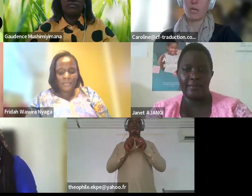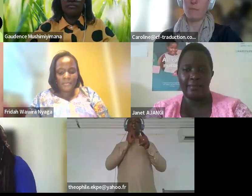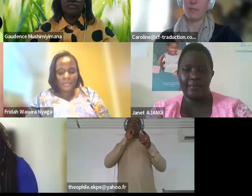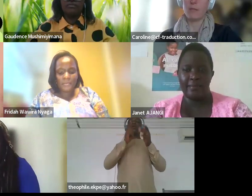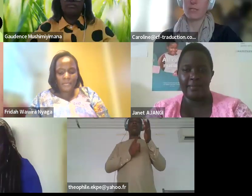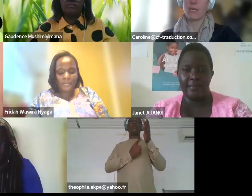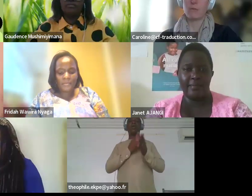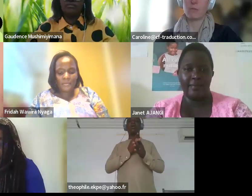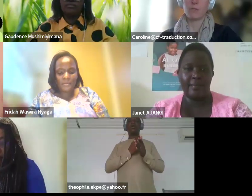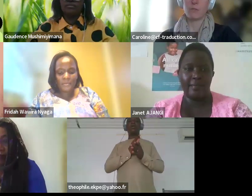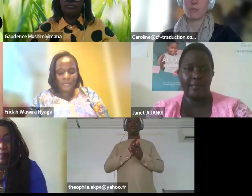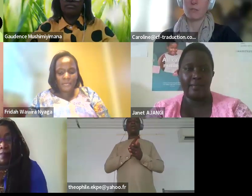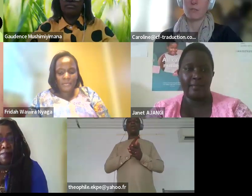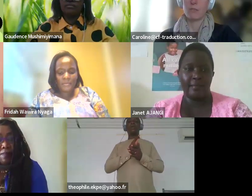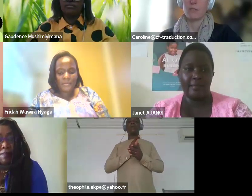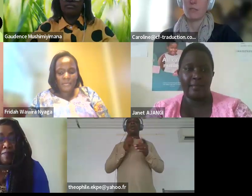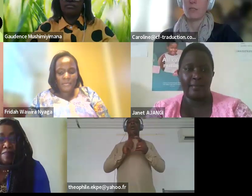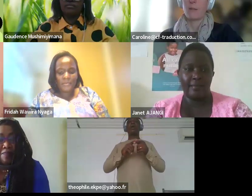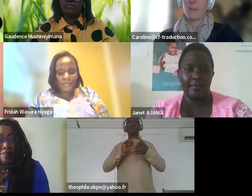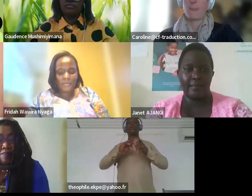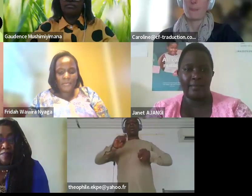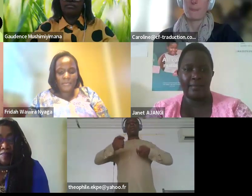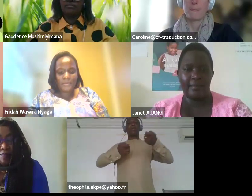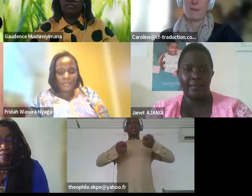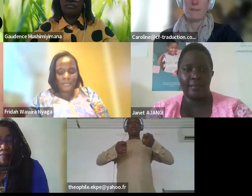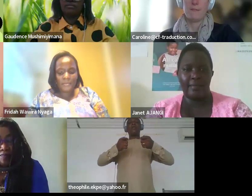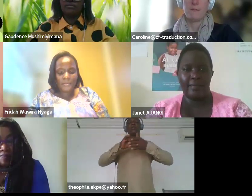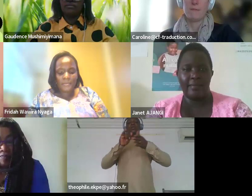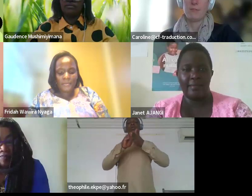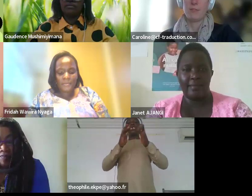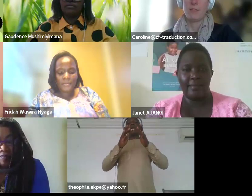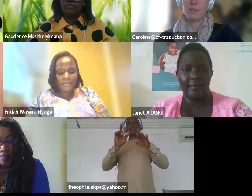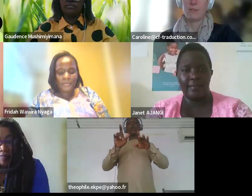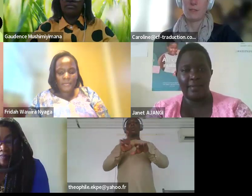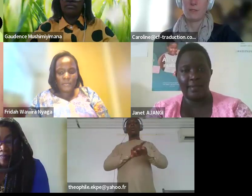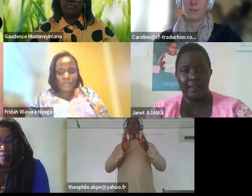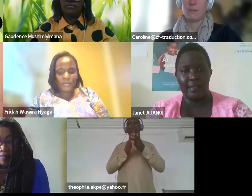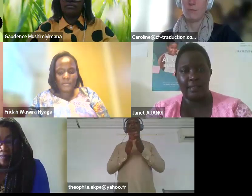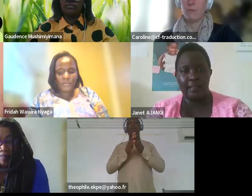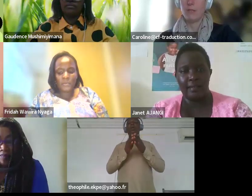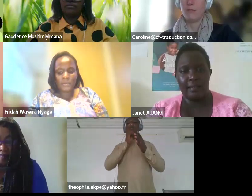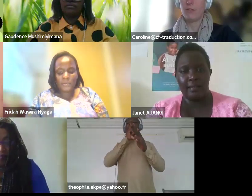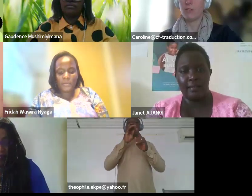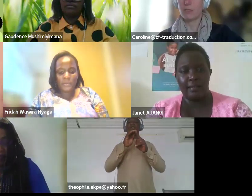euh à la manœuvre euh pour ce webinaire tout à fait successful à très vite